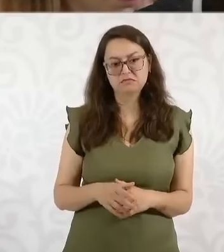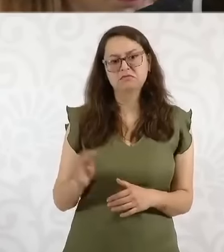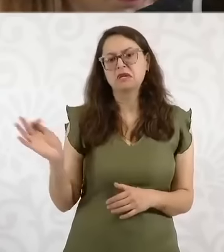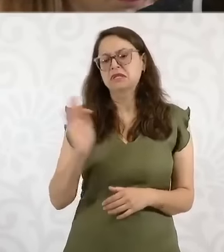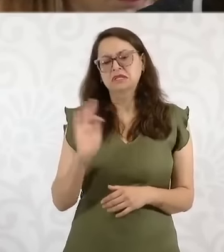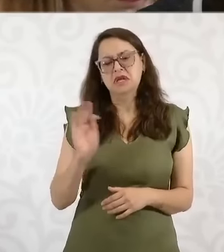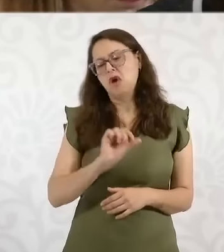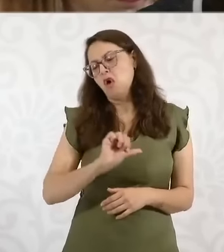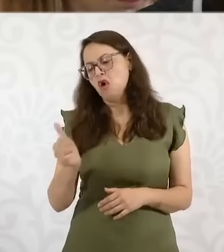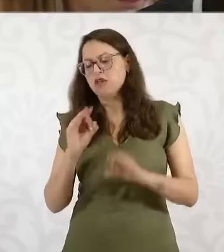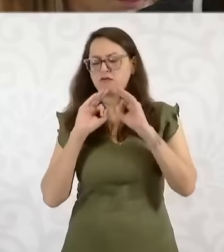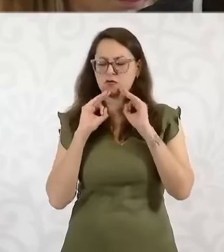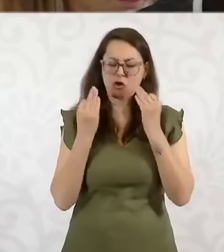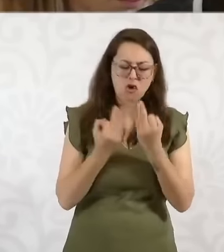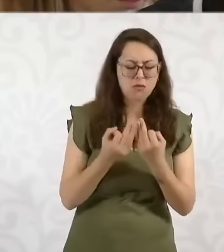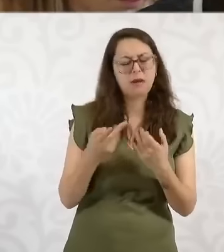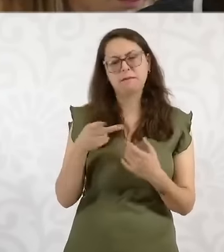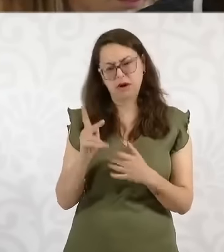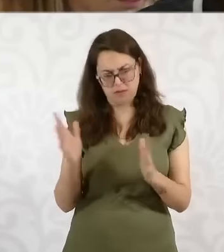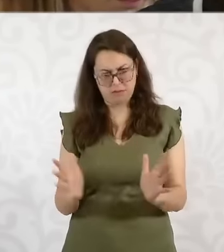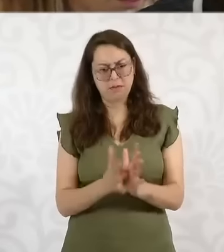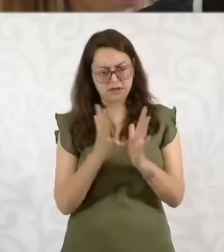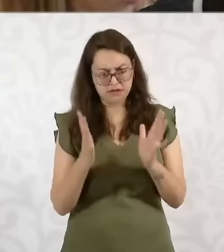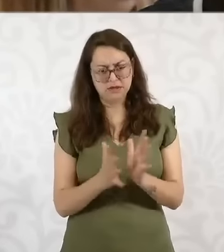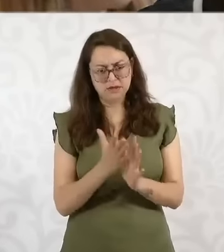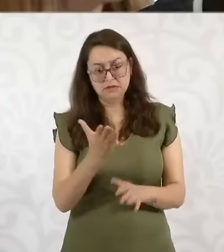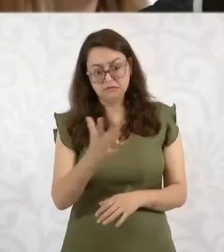Entiendo que tendría que ser otra figura, pero quisiera saber la disponibilidad de